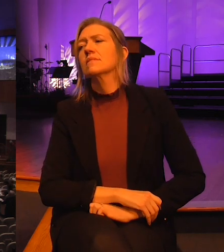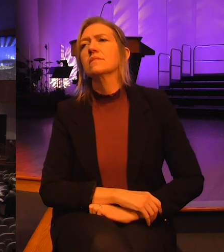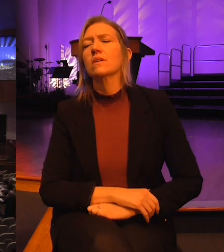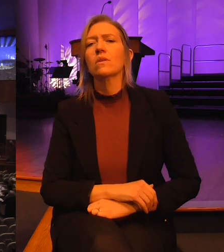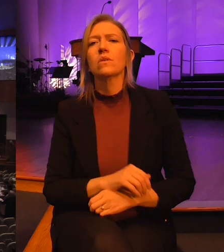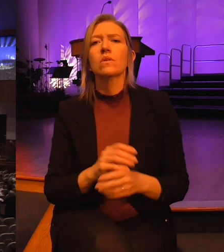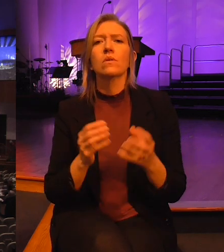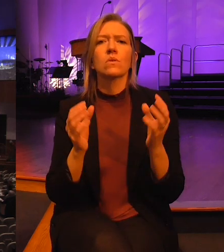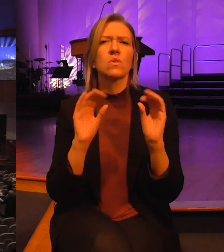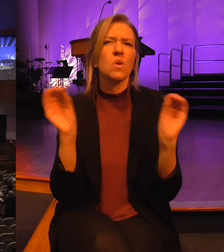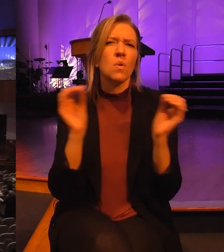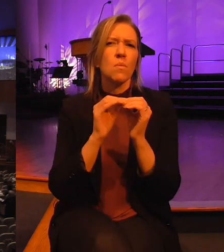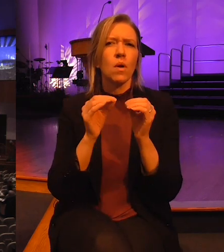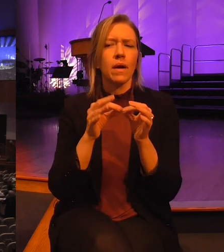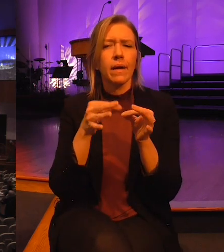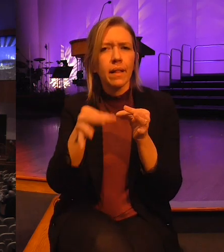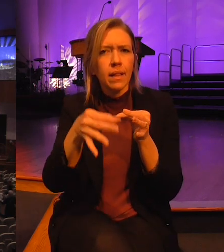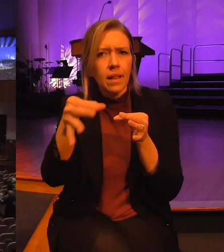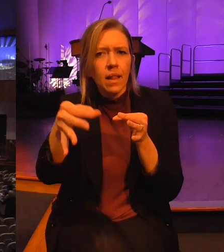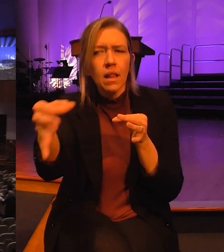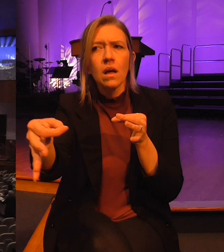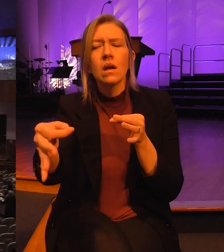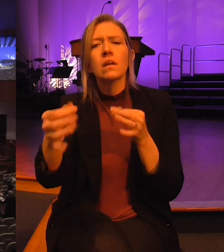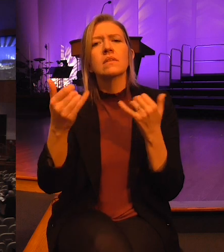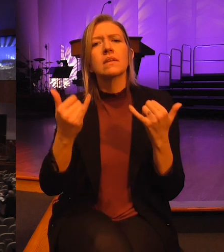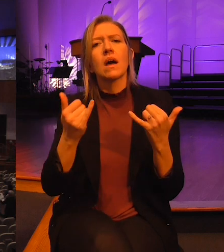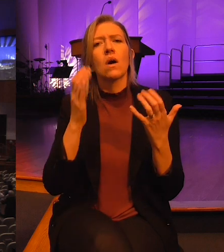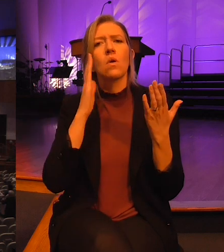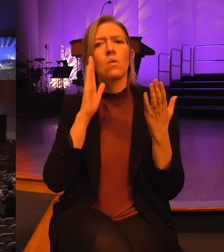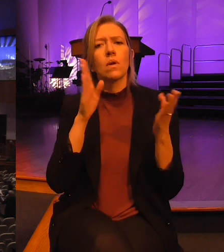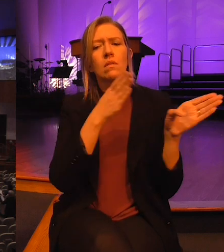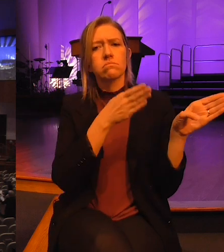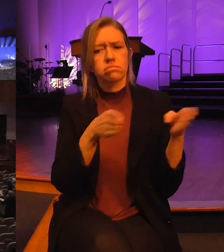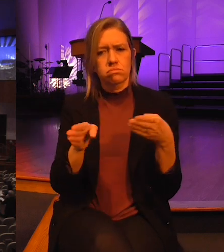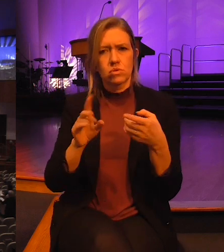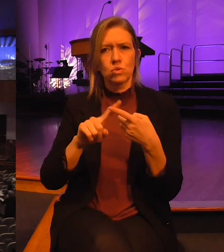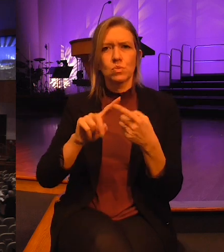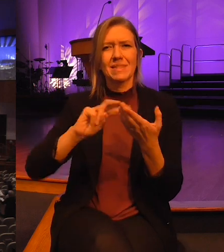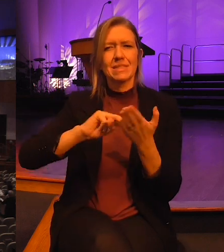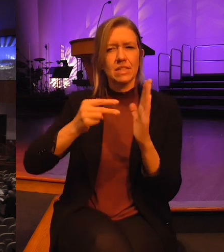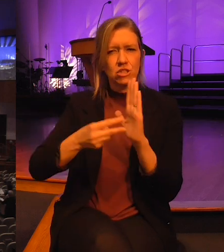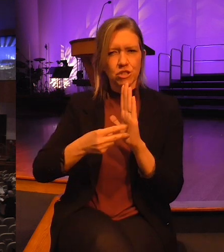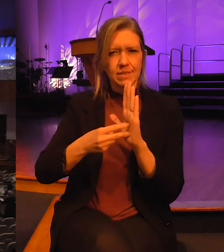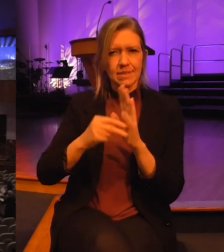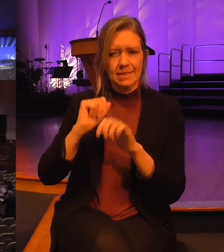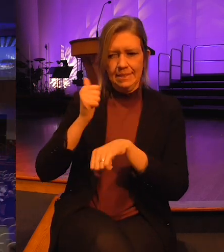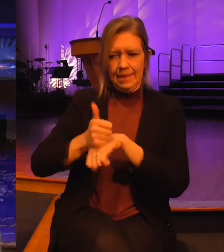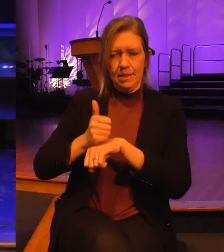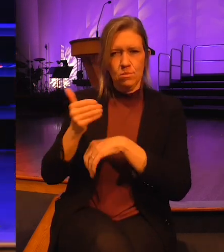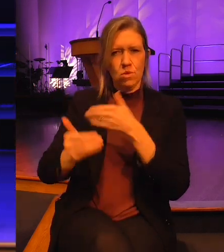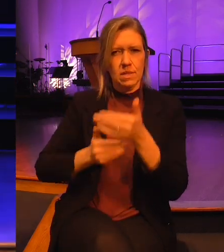a pasar a nuestro proceso de establecimiento de intenciones, es amable. de una visión, es una especie